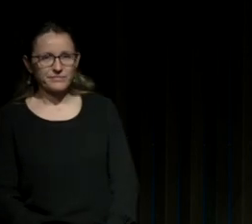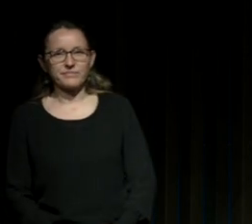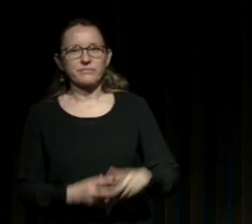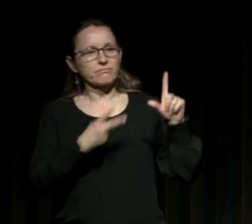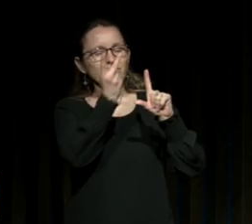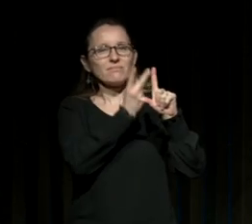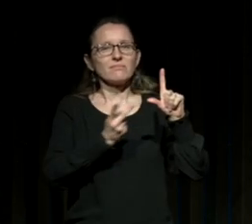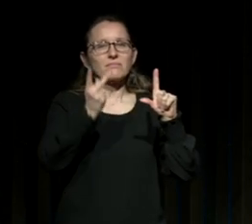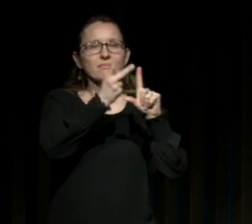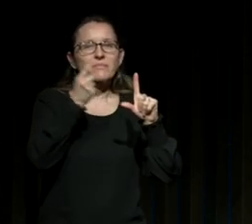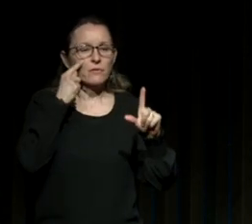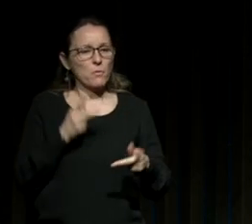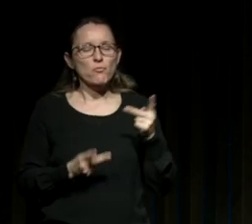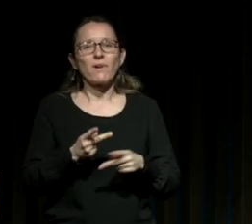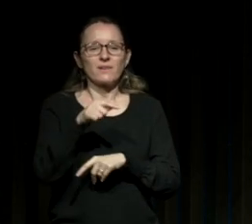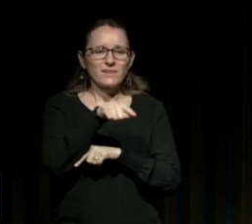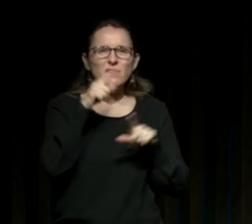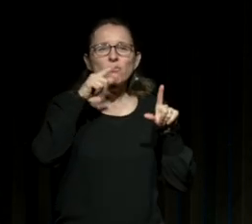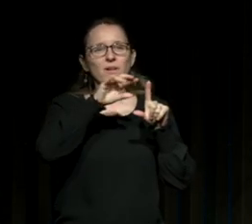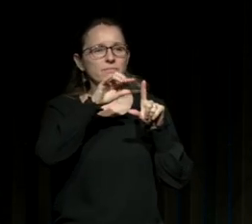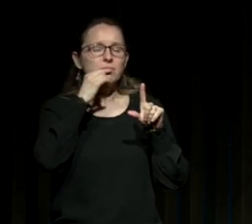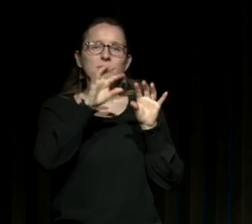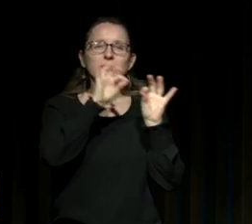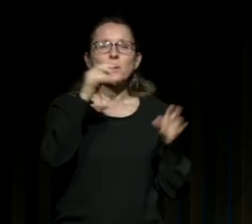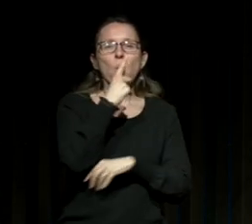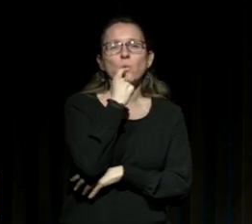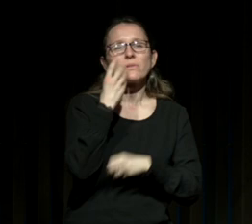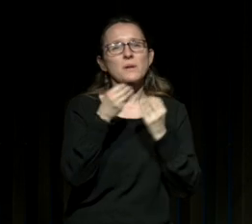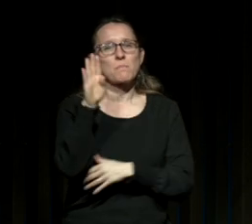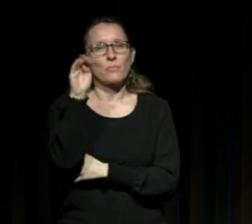de poids là vous voyez le trait rouge et le trait bleu ce sont les courbes de poids d'individus qui